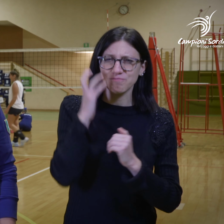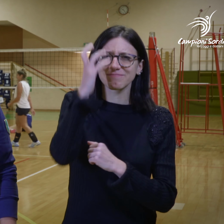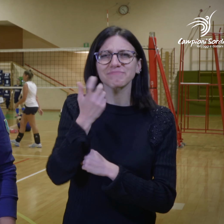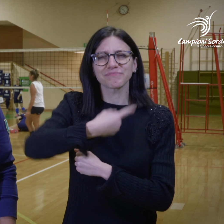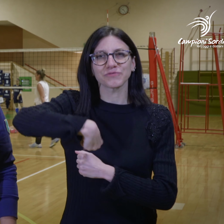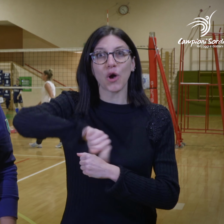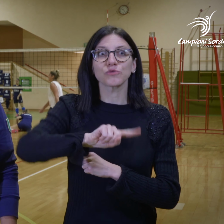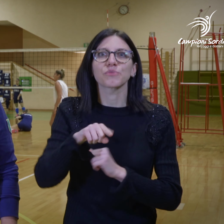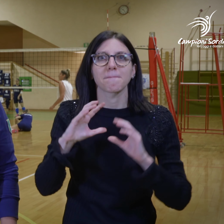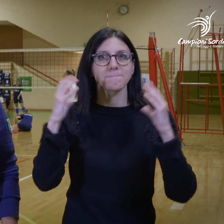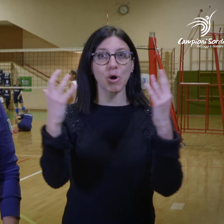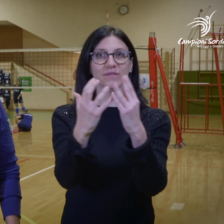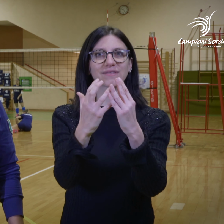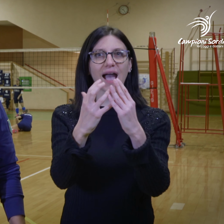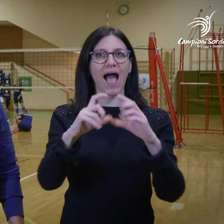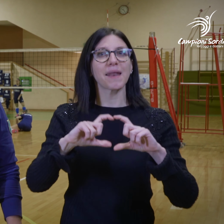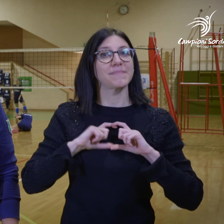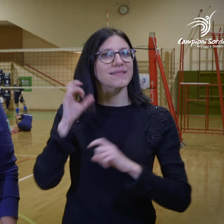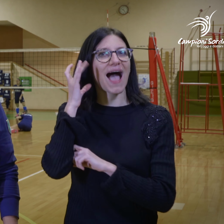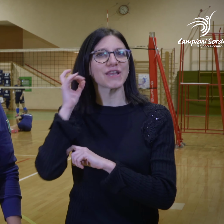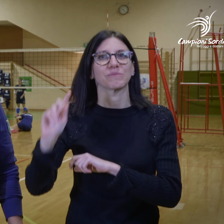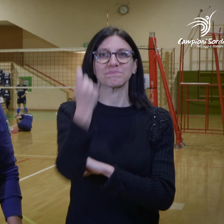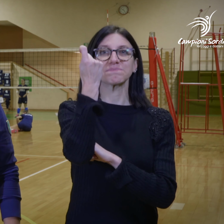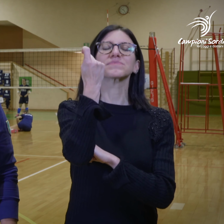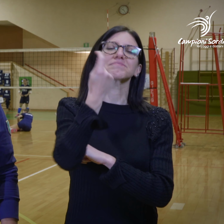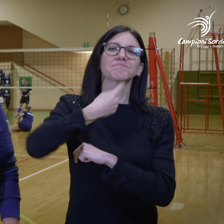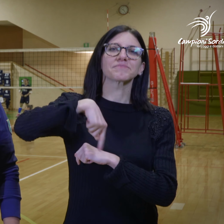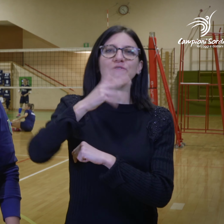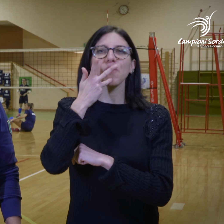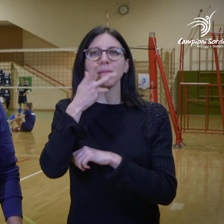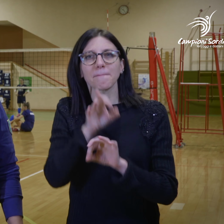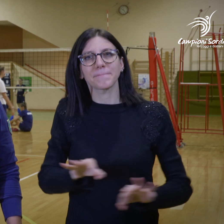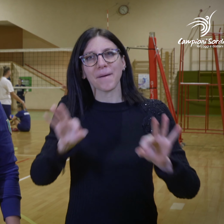Mondiali e faremo di tutto per prepararci al meglio sapendo che